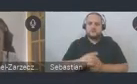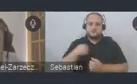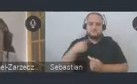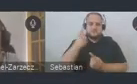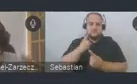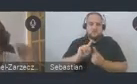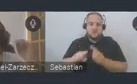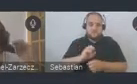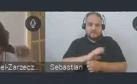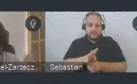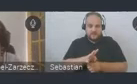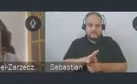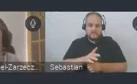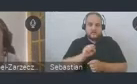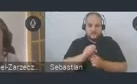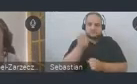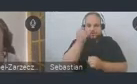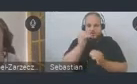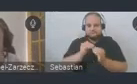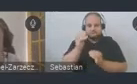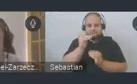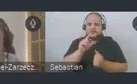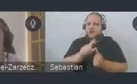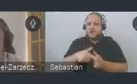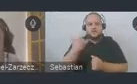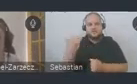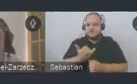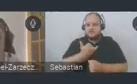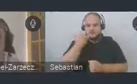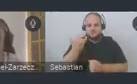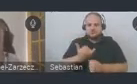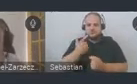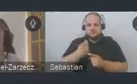że po okresie pandemii, tak, one wzrosły, ale jeszcze jest nam dość daleko.